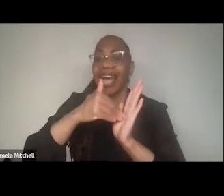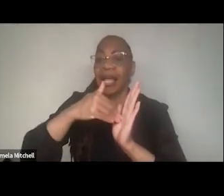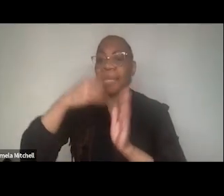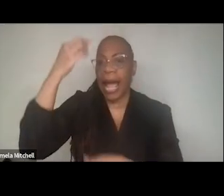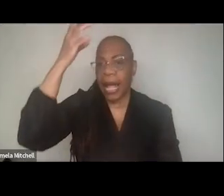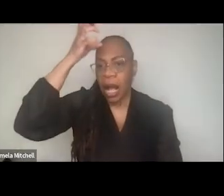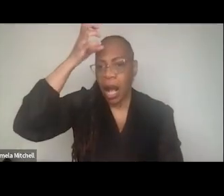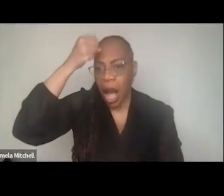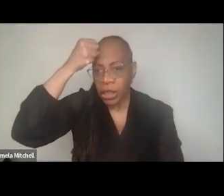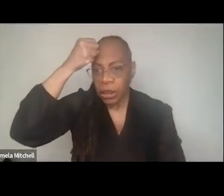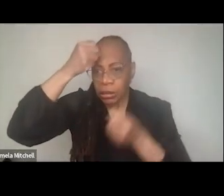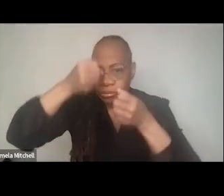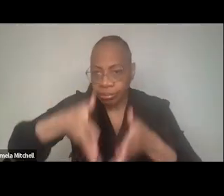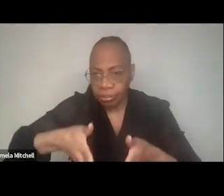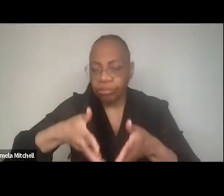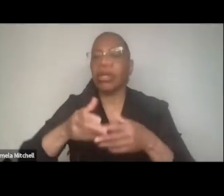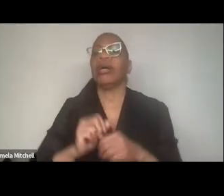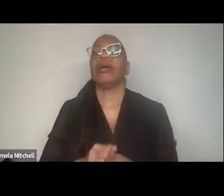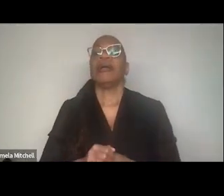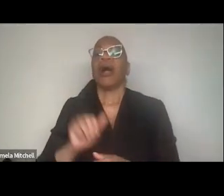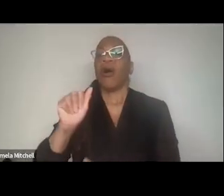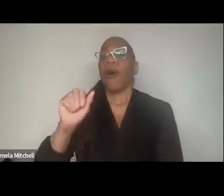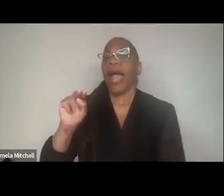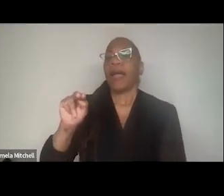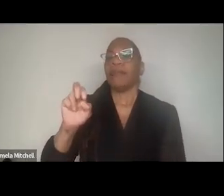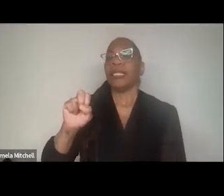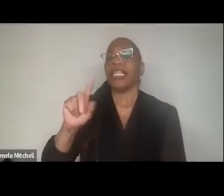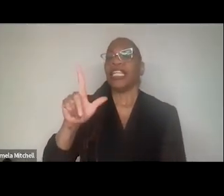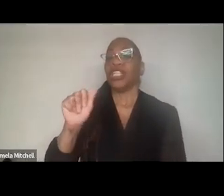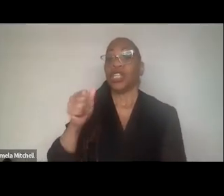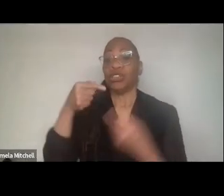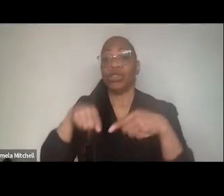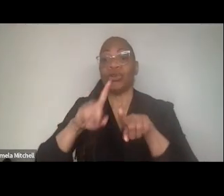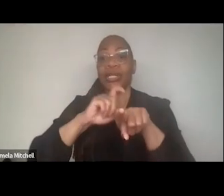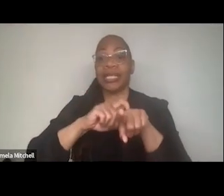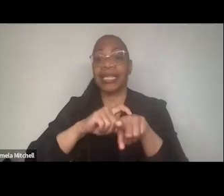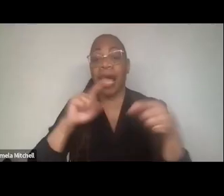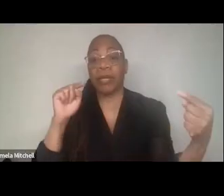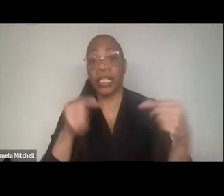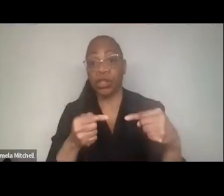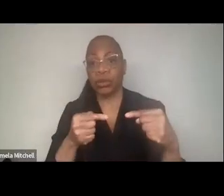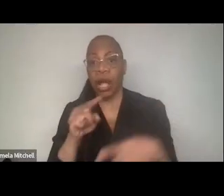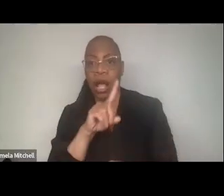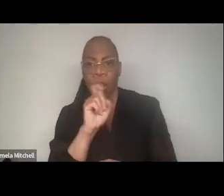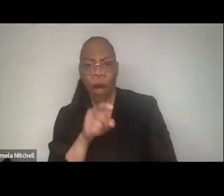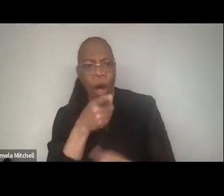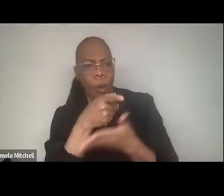o duración de la amnesia en el momento de la lesión. Qué tratamiento recibieron en el momento de la lesión.